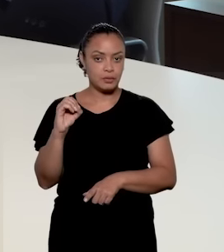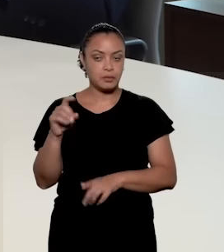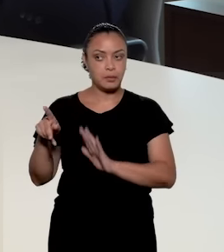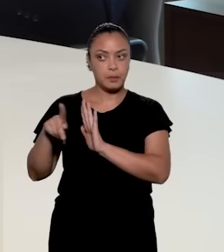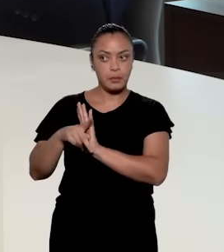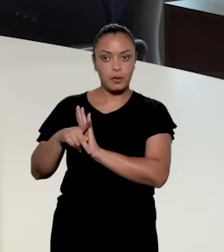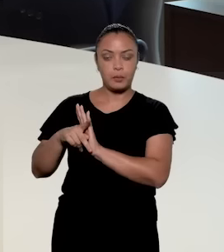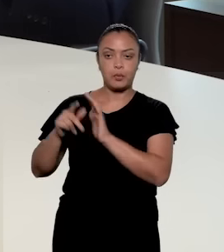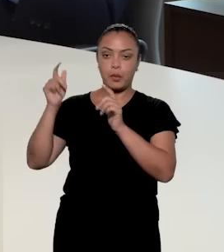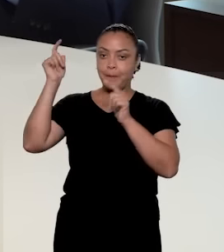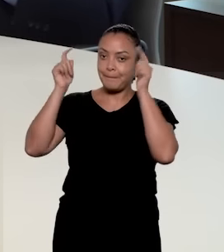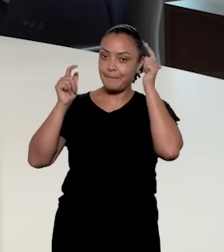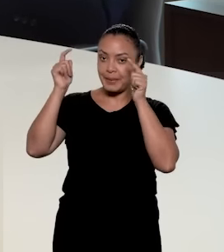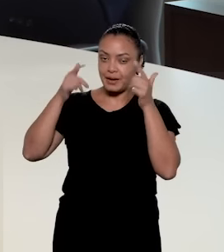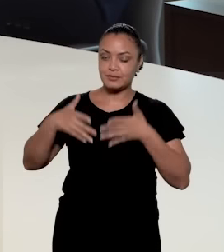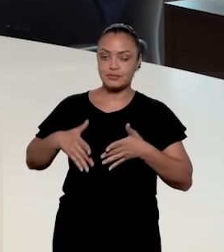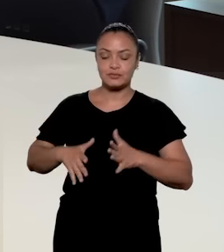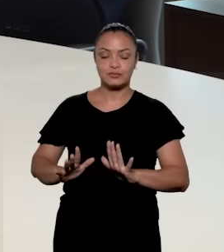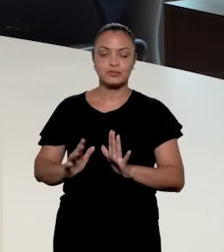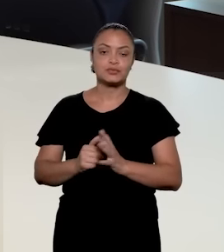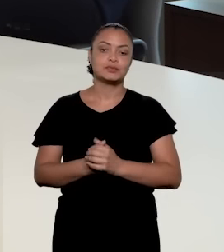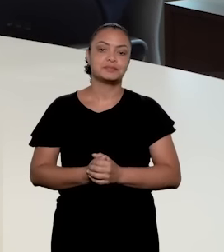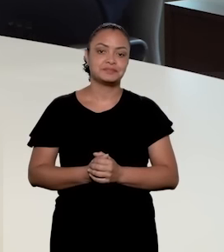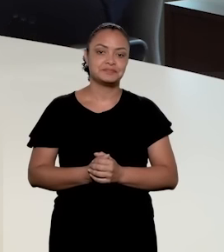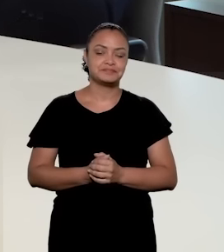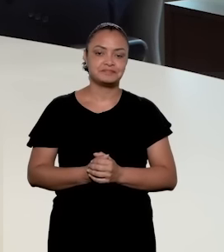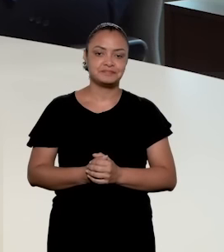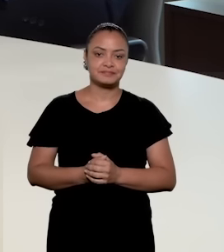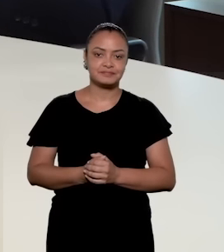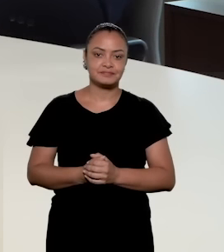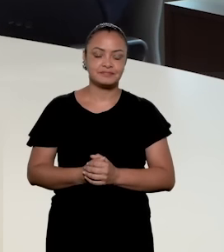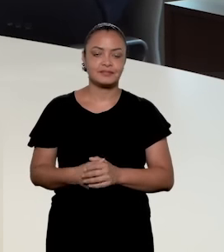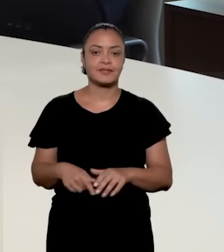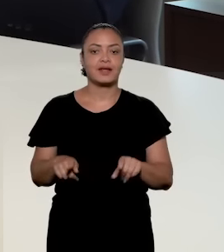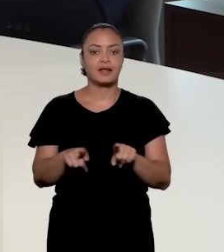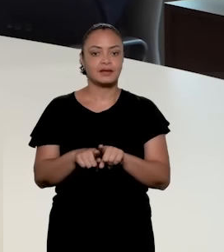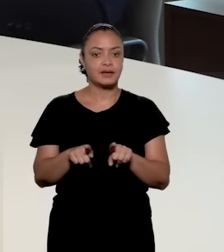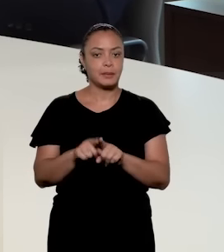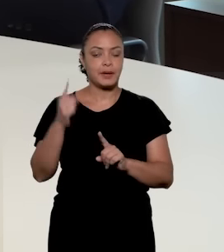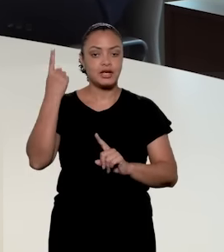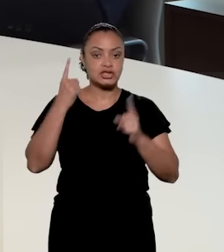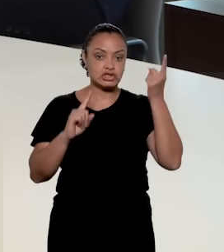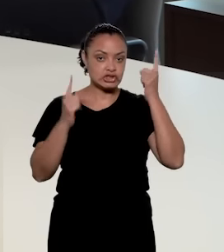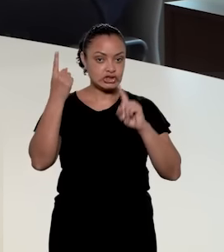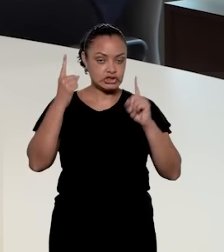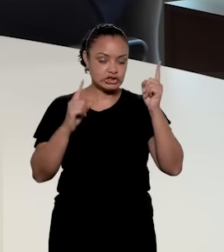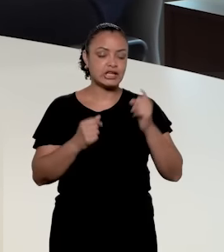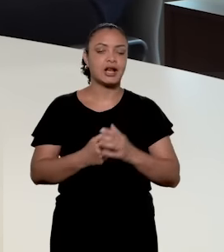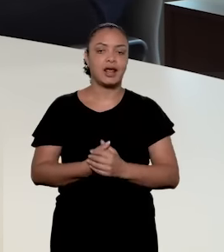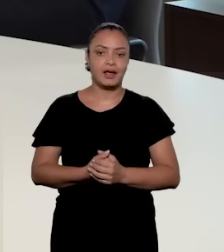do Gregorio Barrios, um cantor cubano, cresceu do México, cantava boleros. Também tinha um chileno,